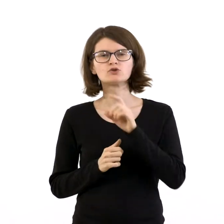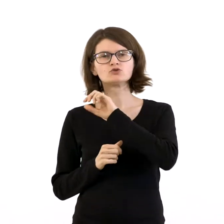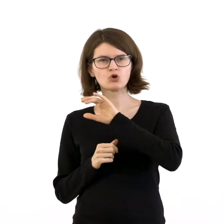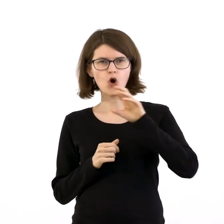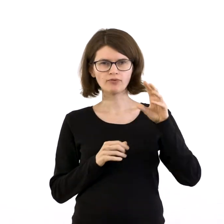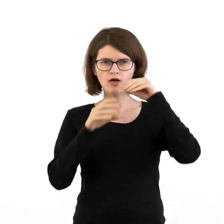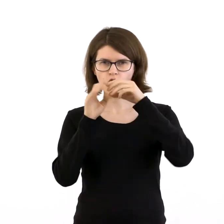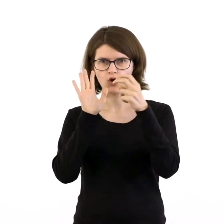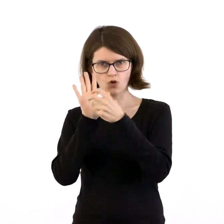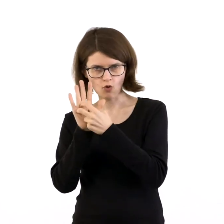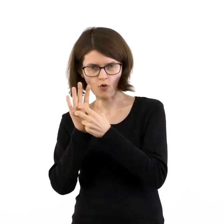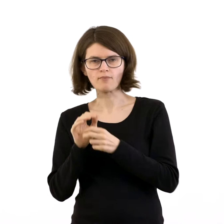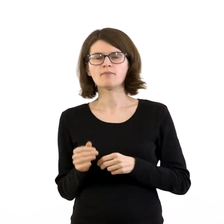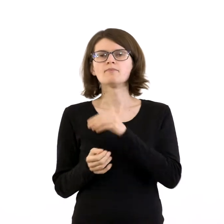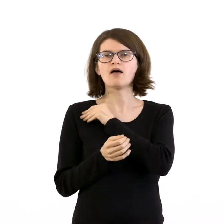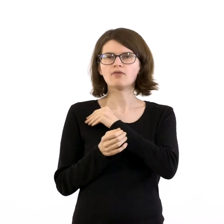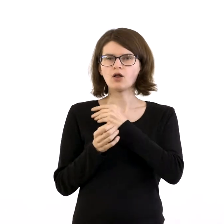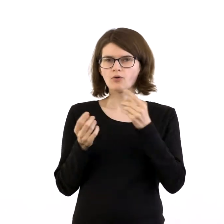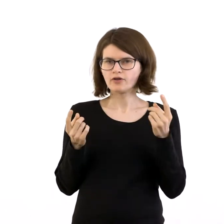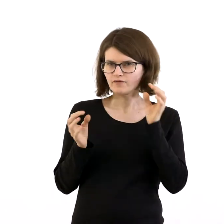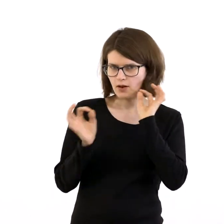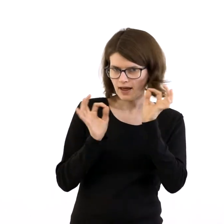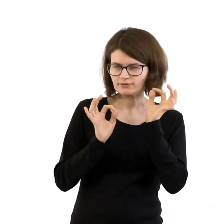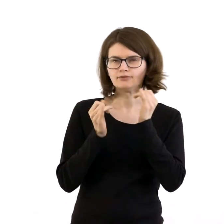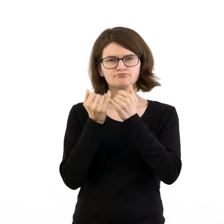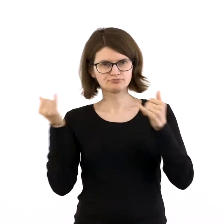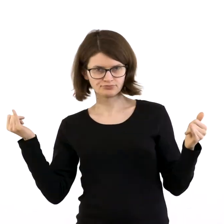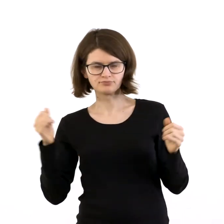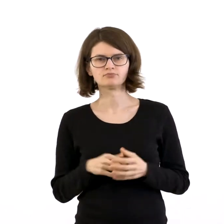czcionka użyta w logotypie, materiałach informacyjnych i innych,